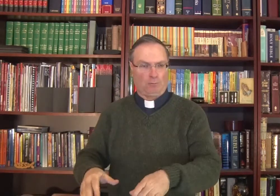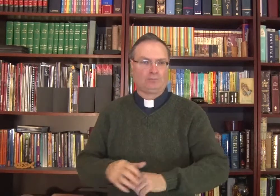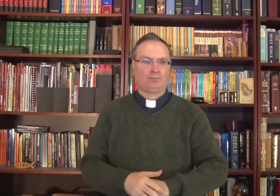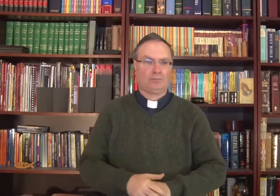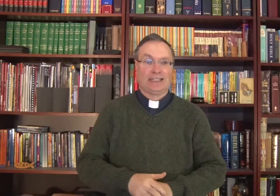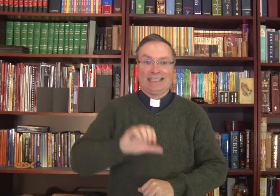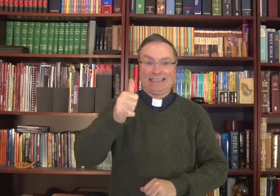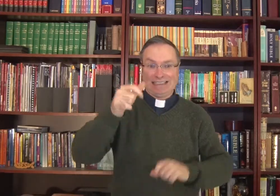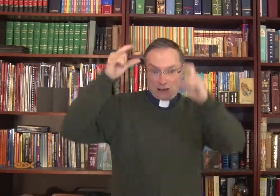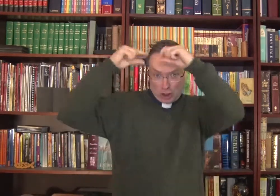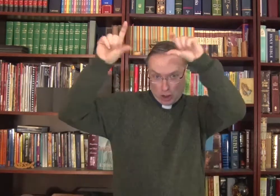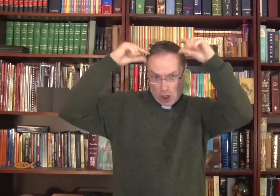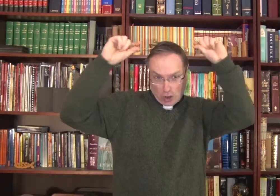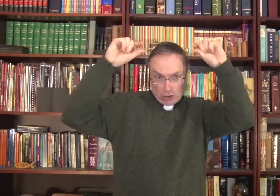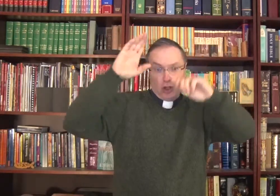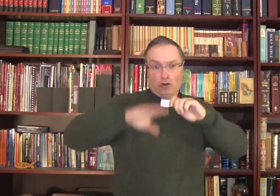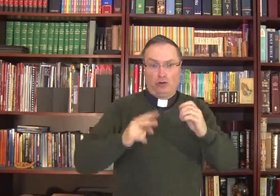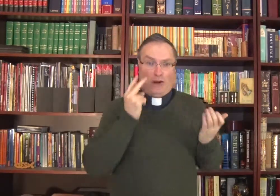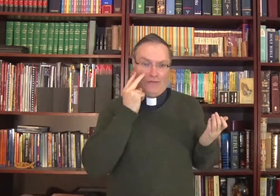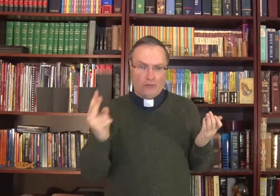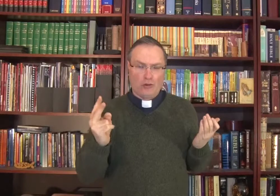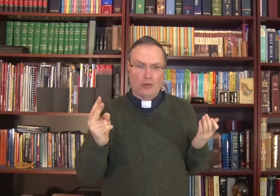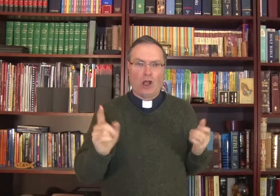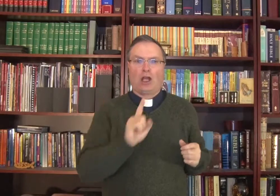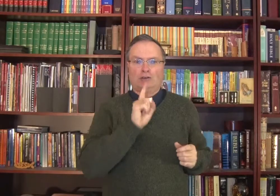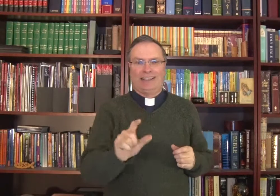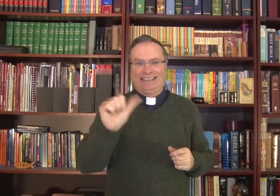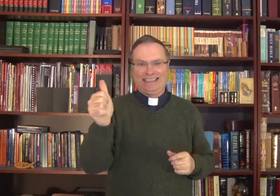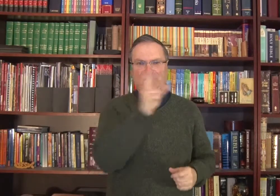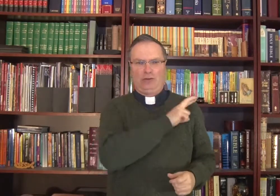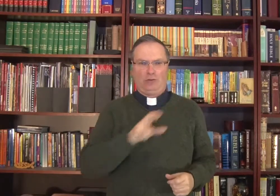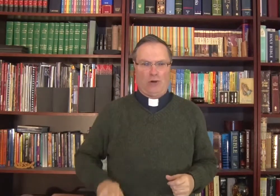Les dix cornes que tu as vues sont dix rois